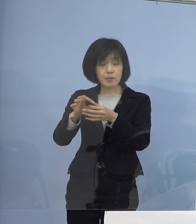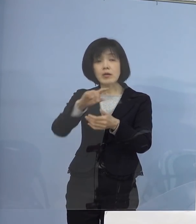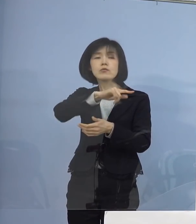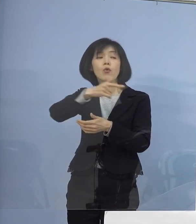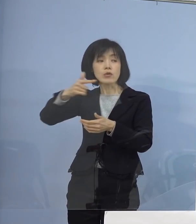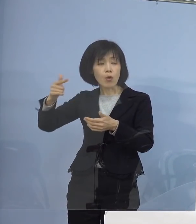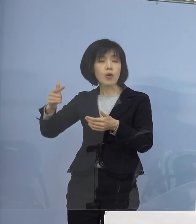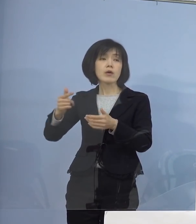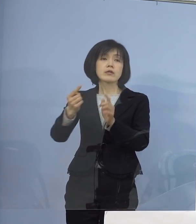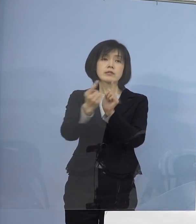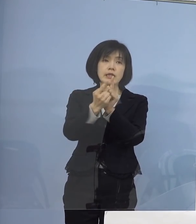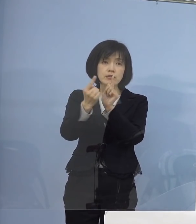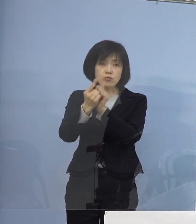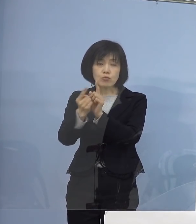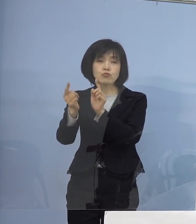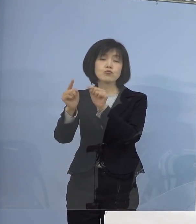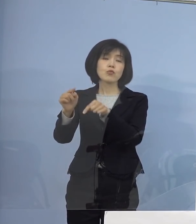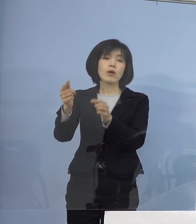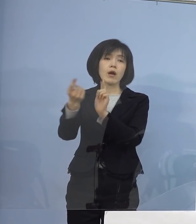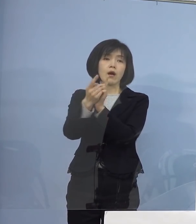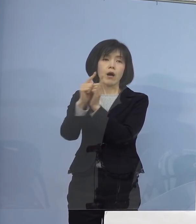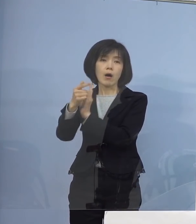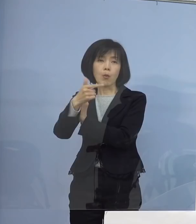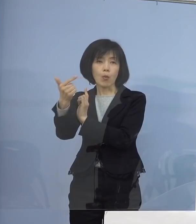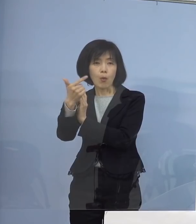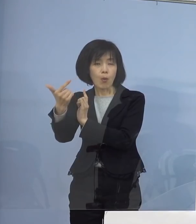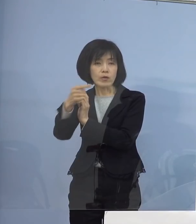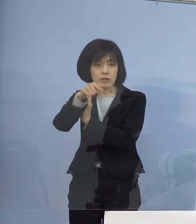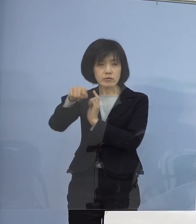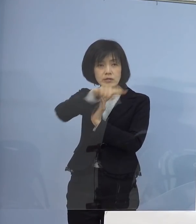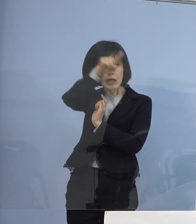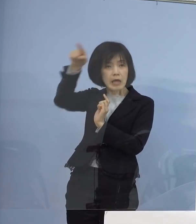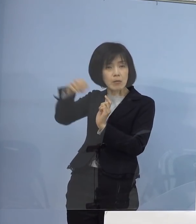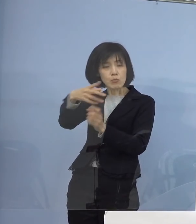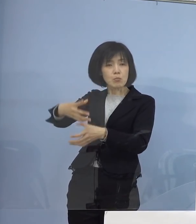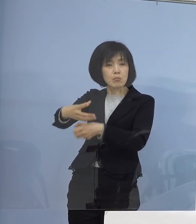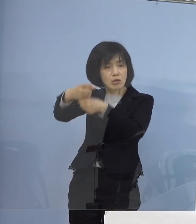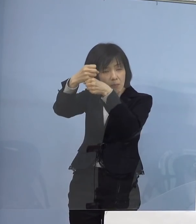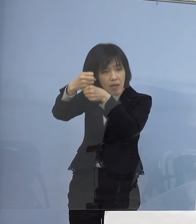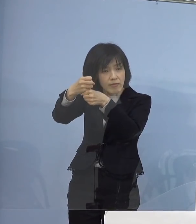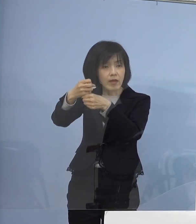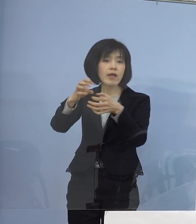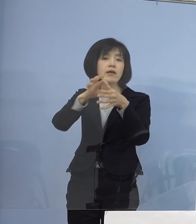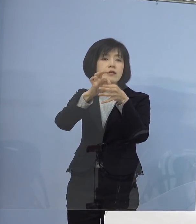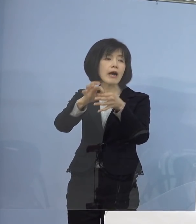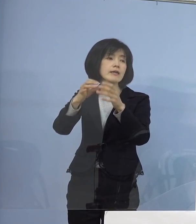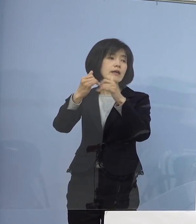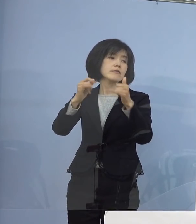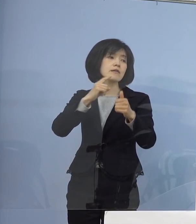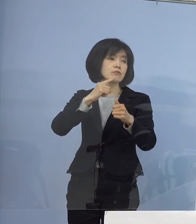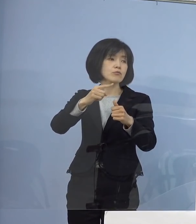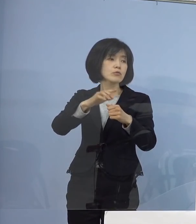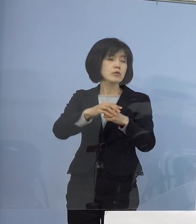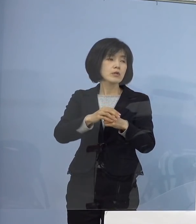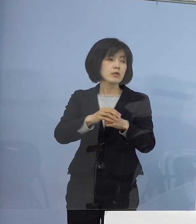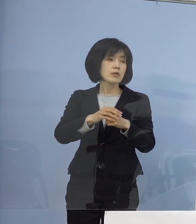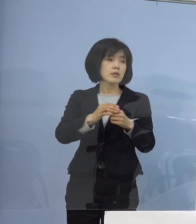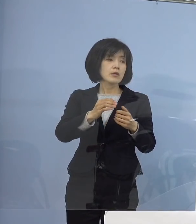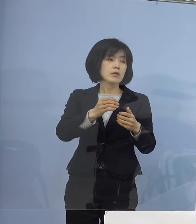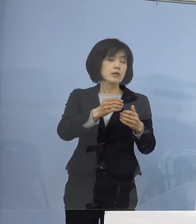あるいは濃厚接触者という人たちをこの中に （朝日新聞社） 店員が7人ですよね、お客さんが3人